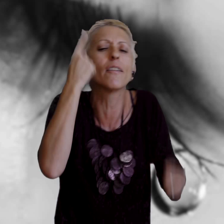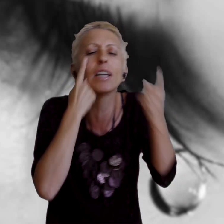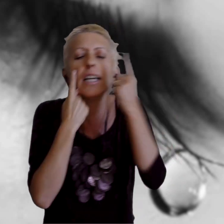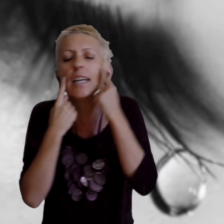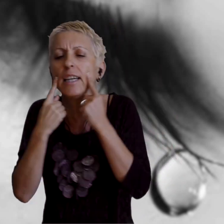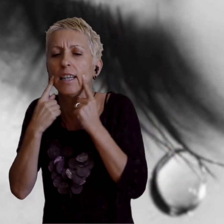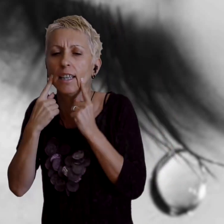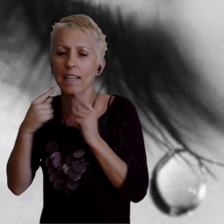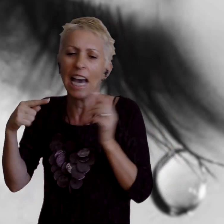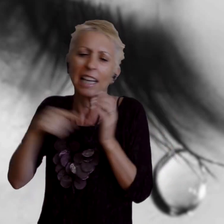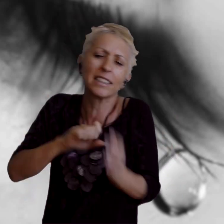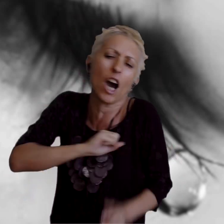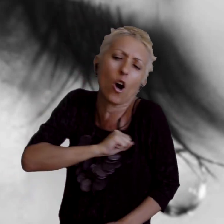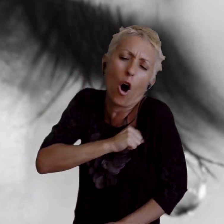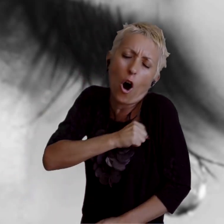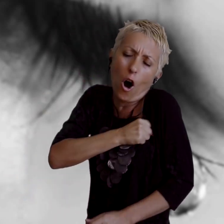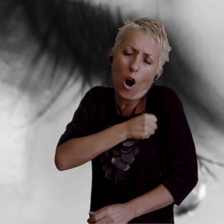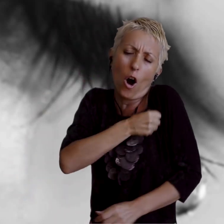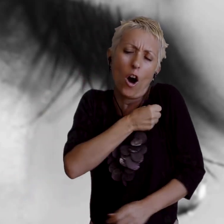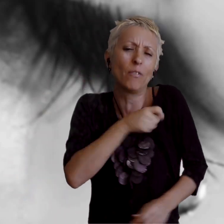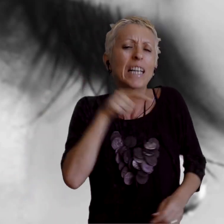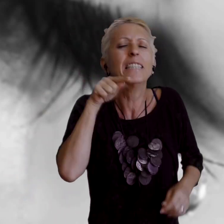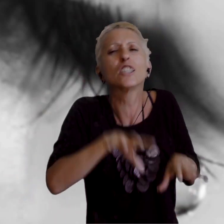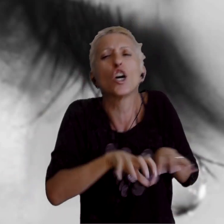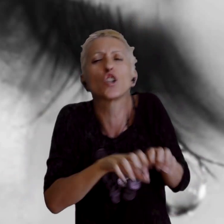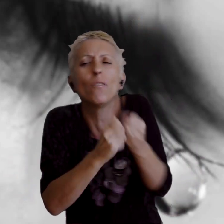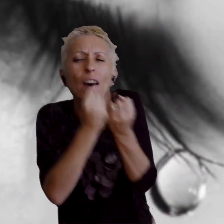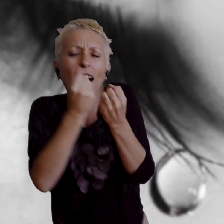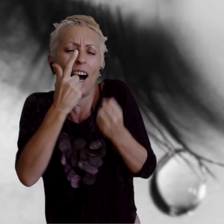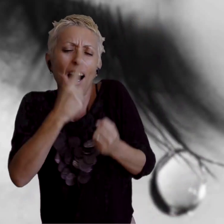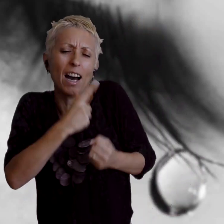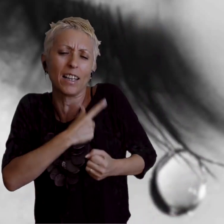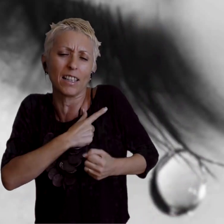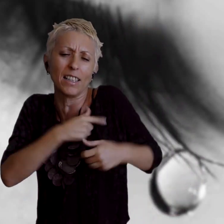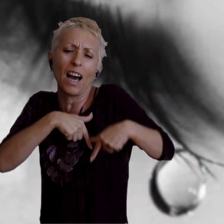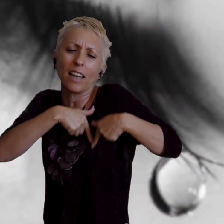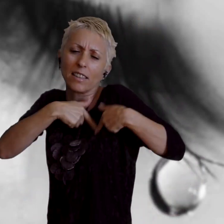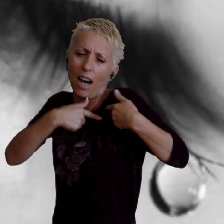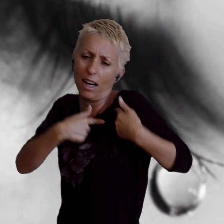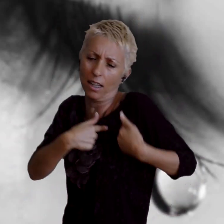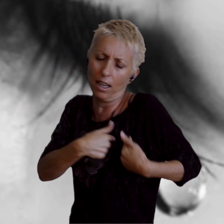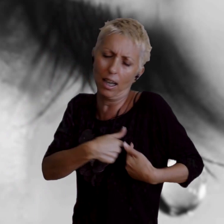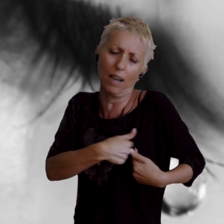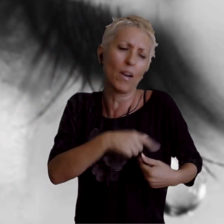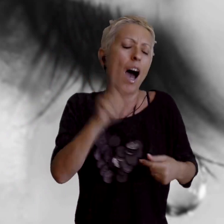אל תבכי כי זה כואב זה שובר לי את הלב